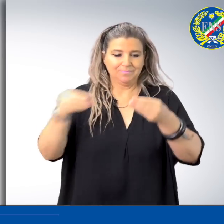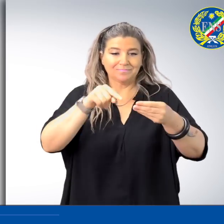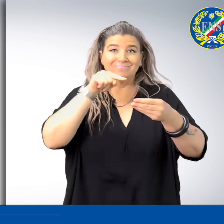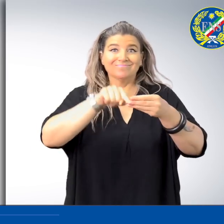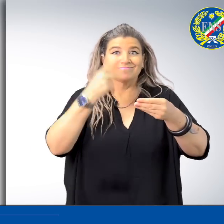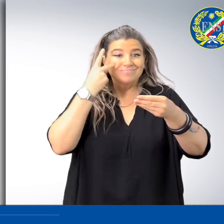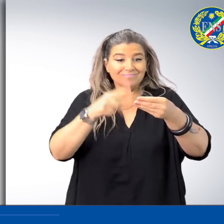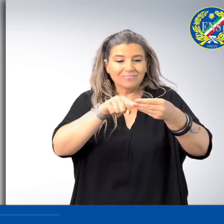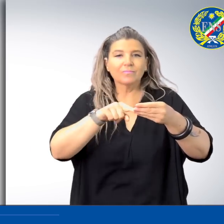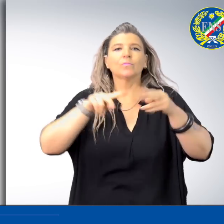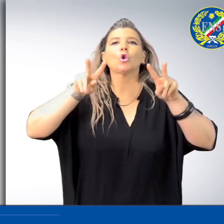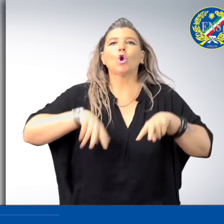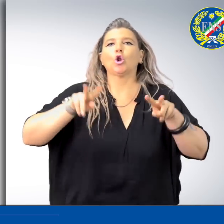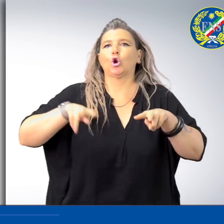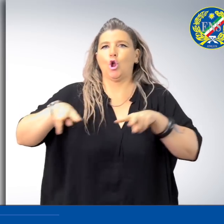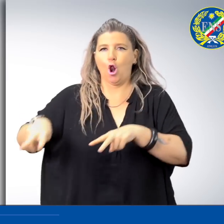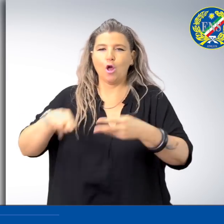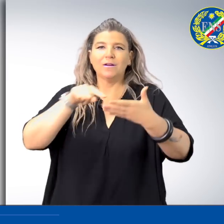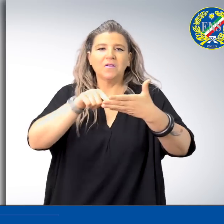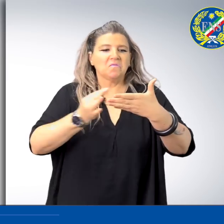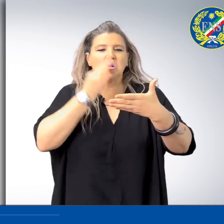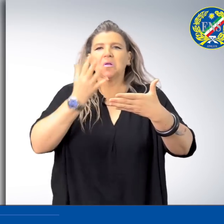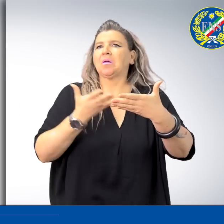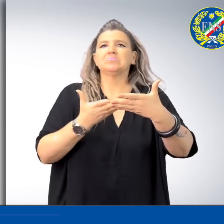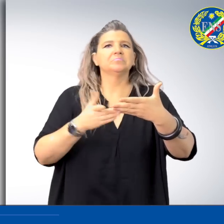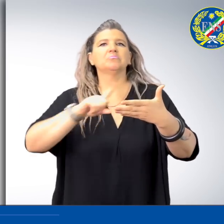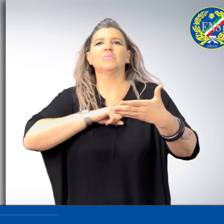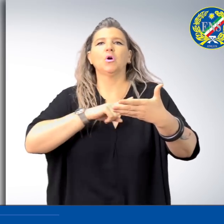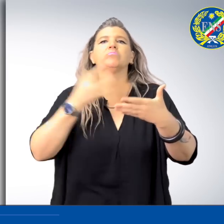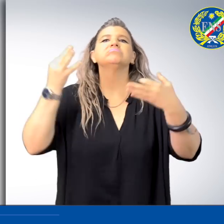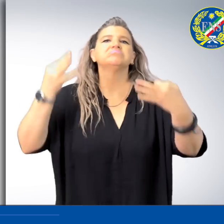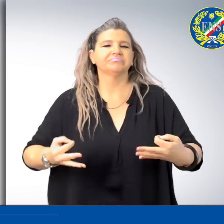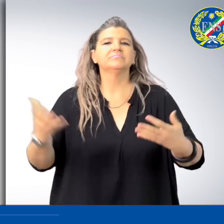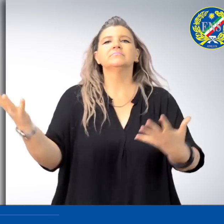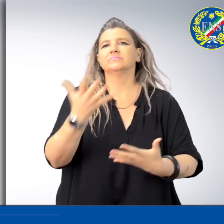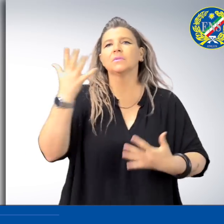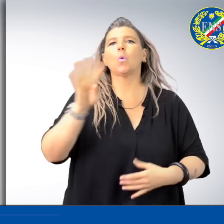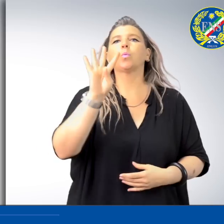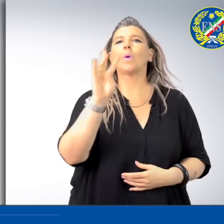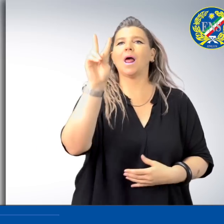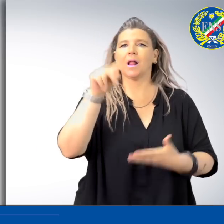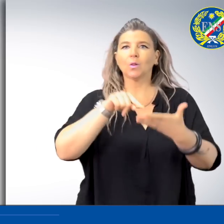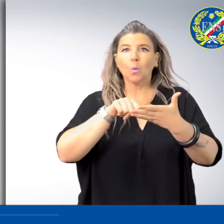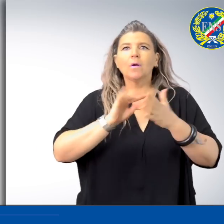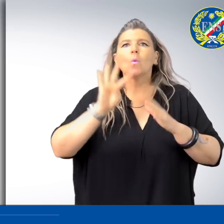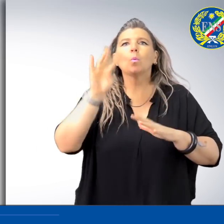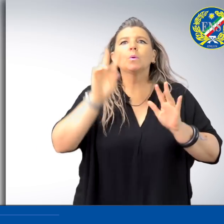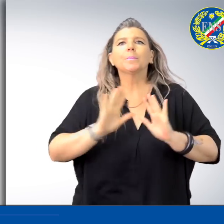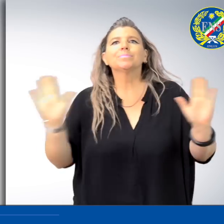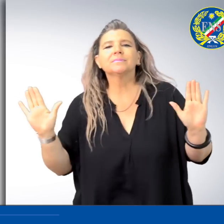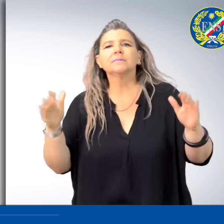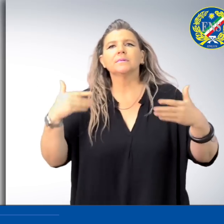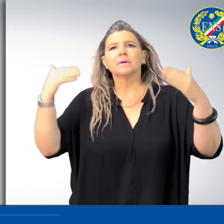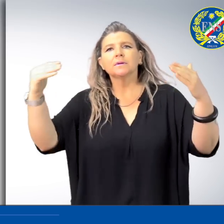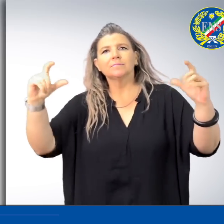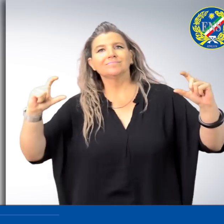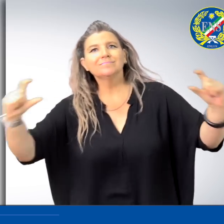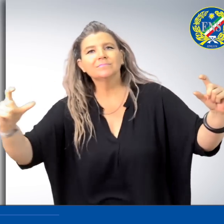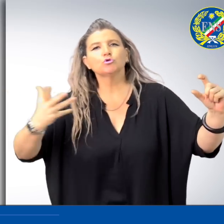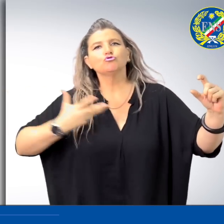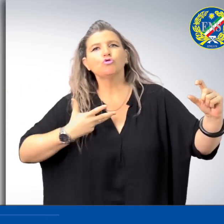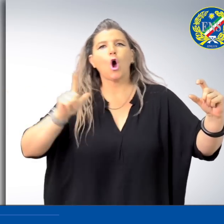e controllare il codice principale. Se vediamo solo il numero 42 che si riferisce agli specchietti e